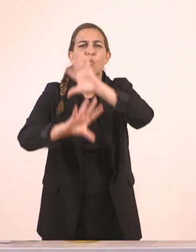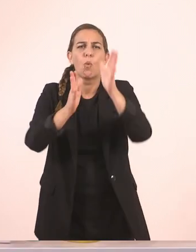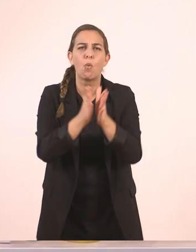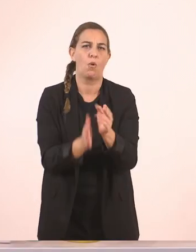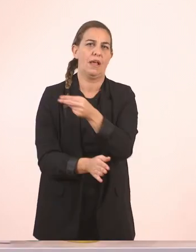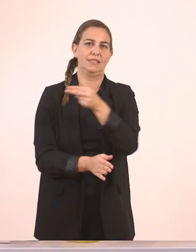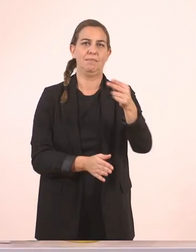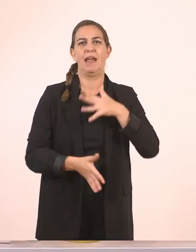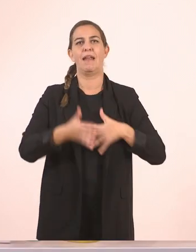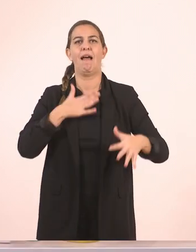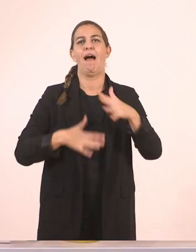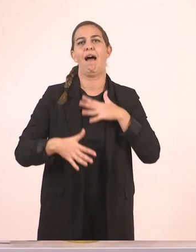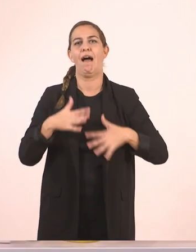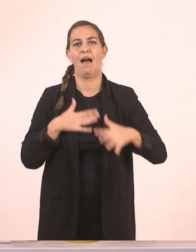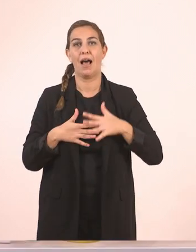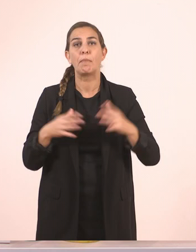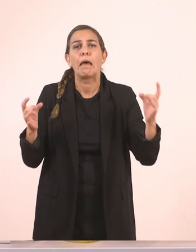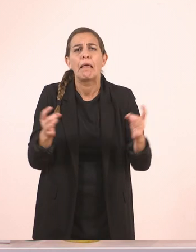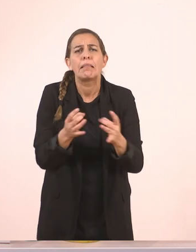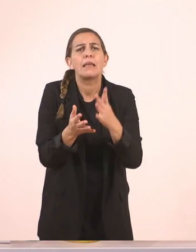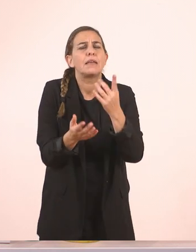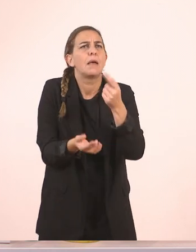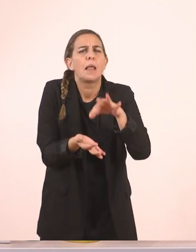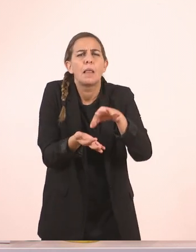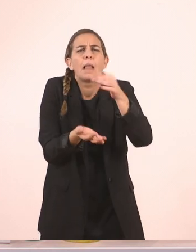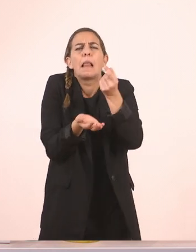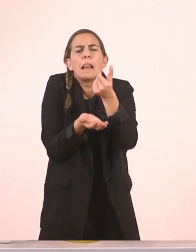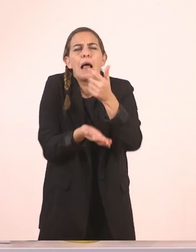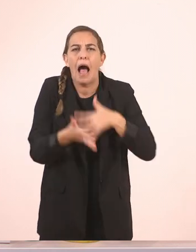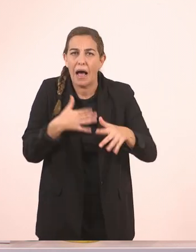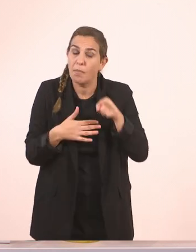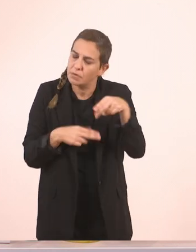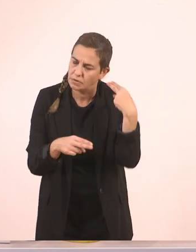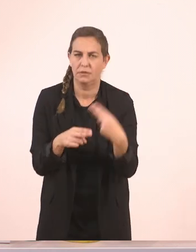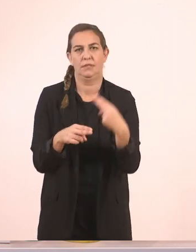Και η παραμικρότερη πράξη αγάπης έχει σημασία. Θυμηθείτε το αυτό.